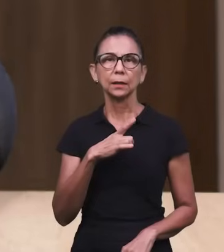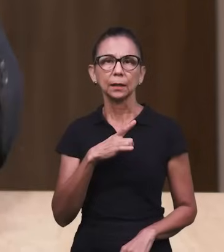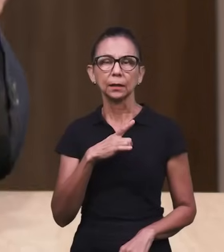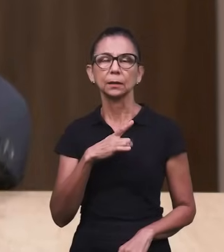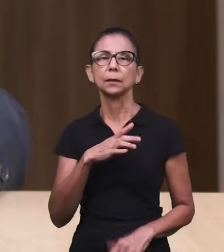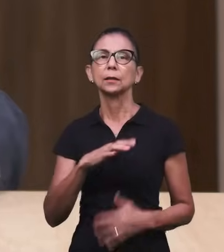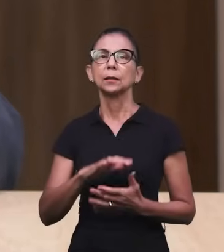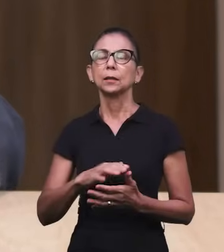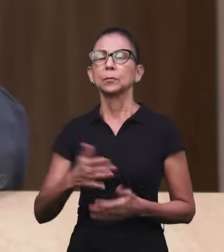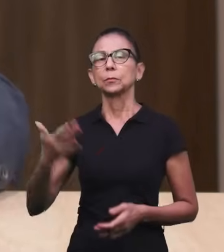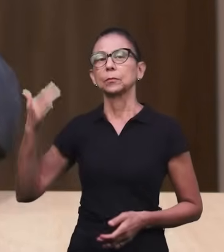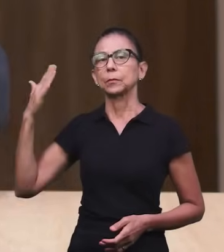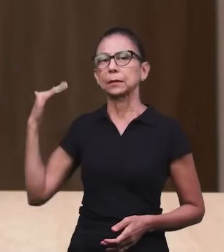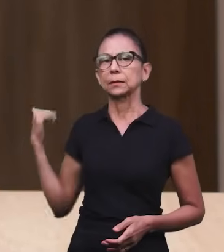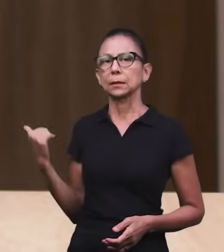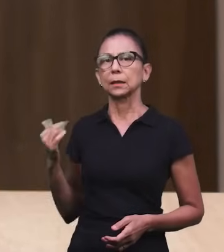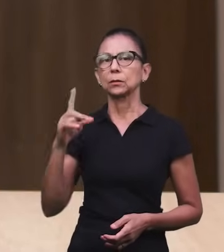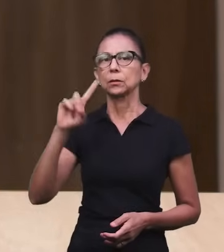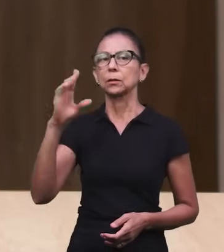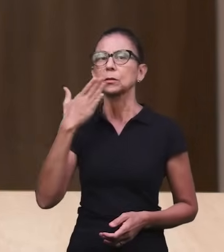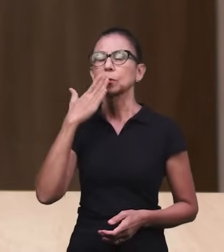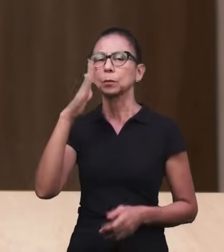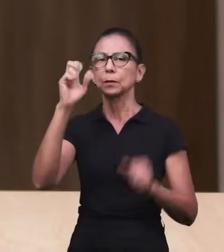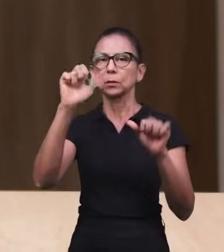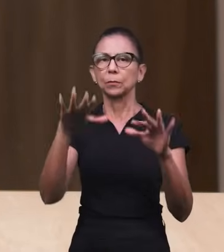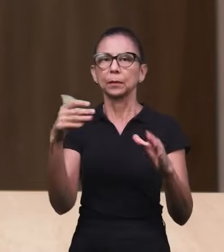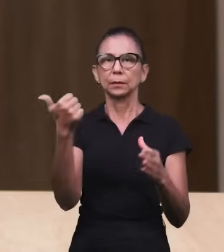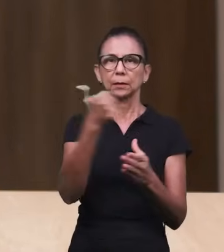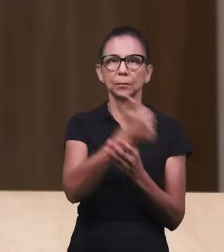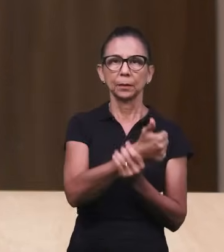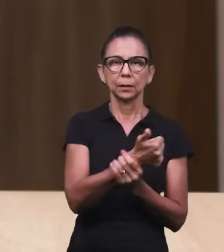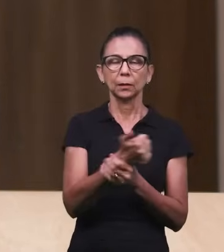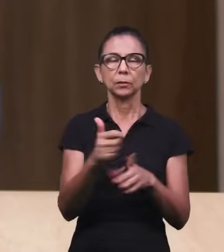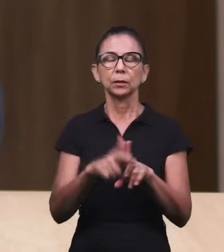Deus prometeu Abraão e os gentios que receberam a beço de Abraão é dessa família que nós fazemos